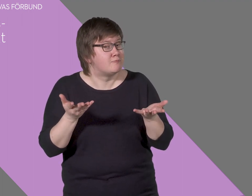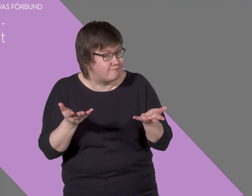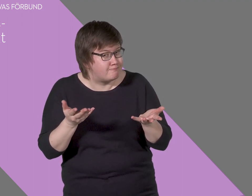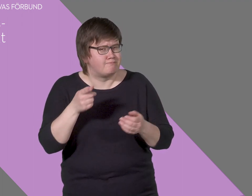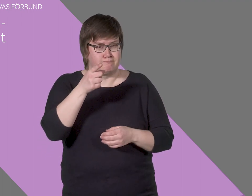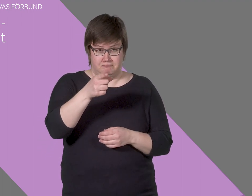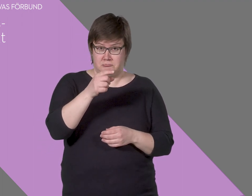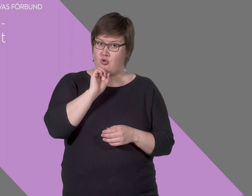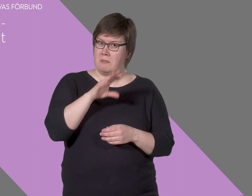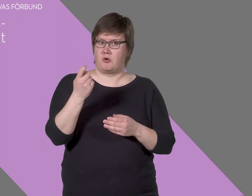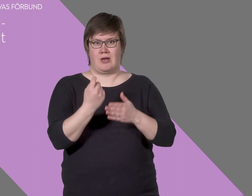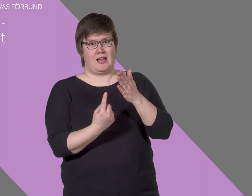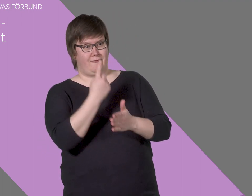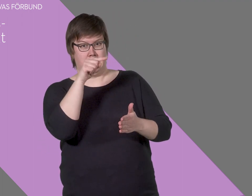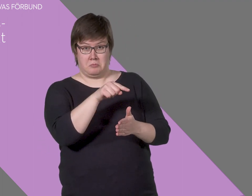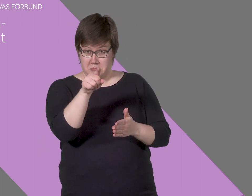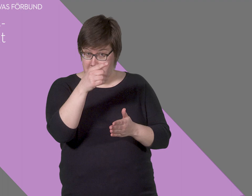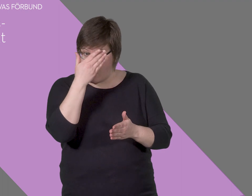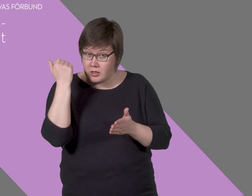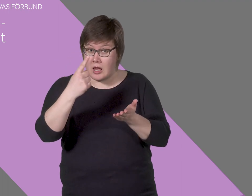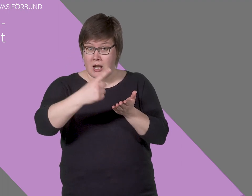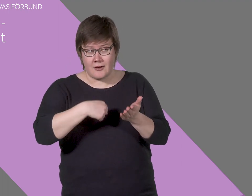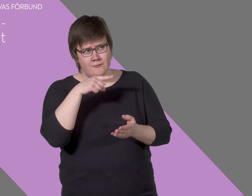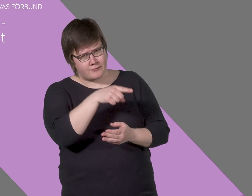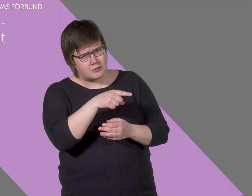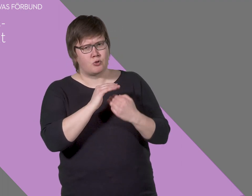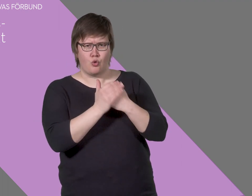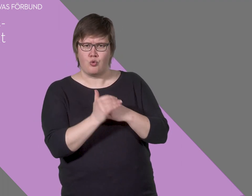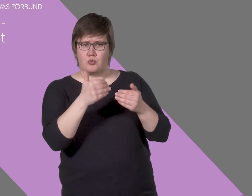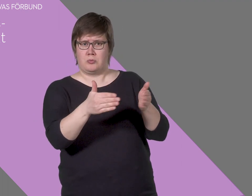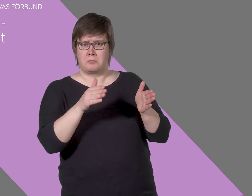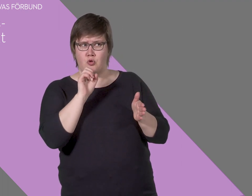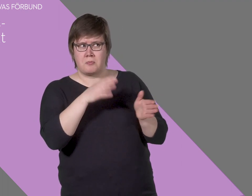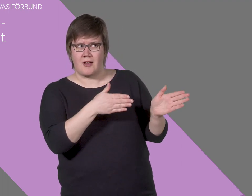Kan du kräva ett tryggare rum även om evenemangets arrangör -